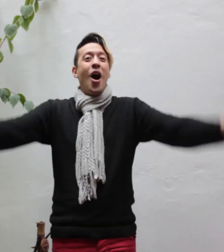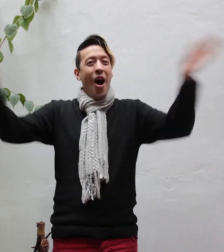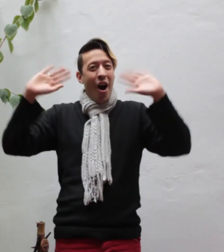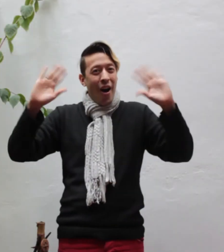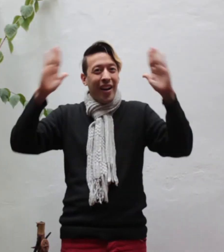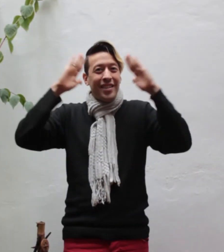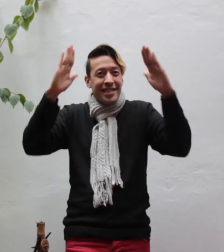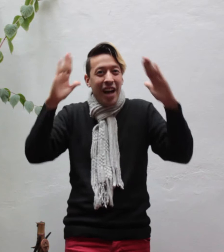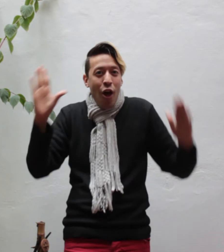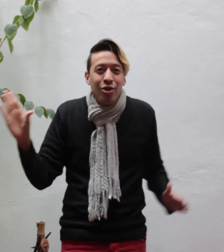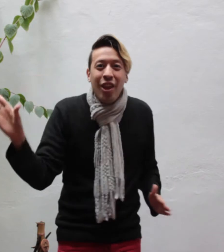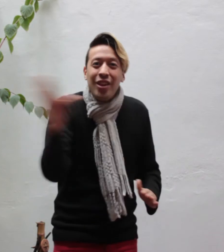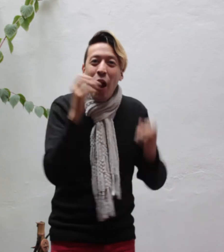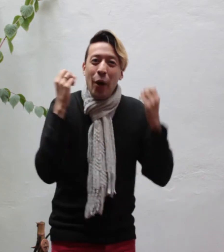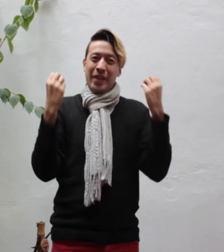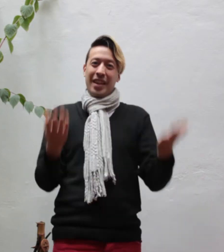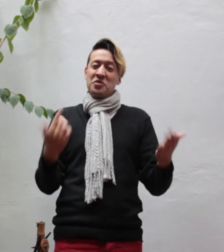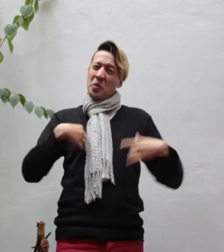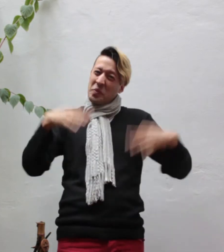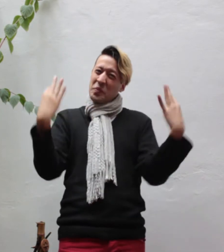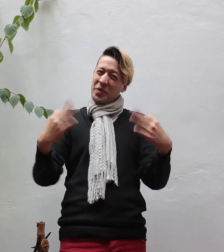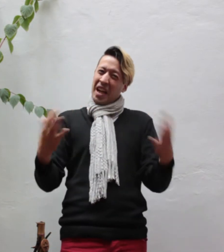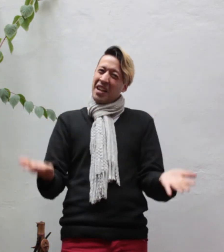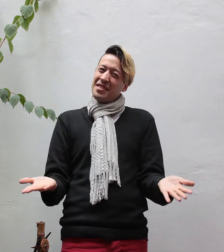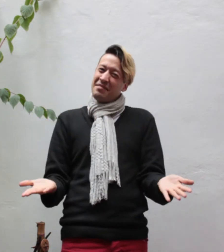¡Hola a todos! ¿Cómo están? Yo, muy bien.